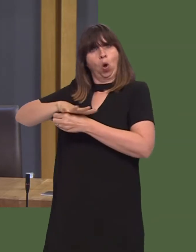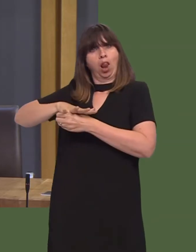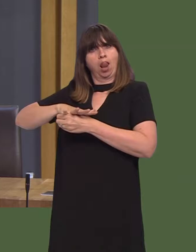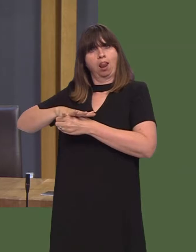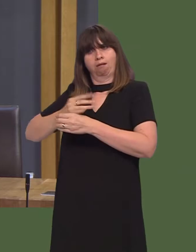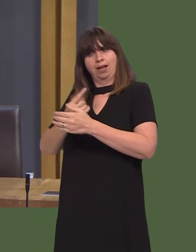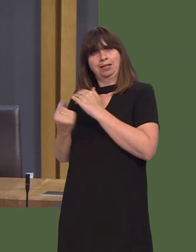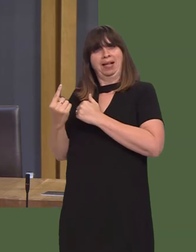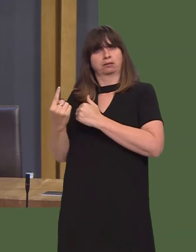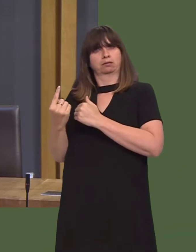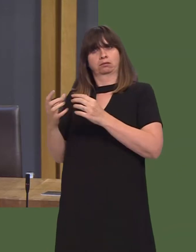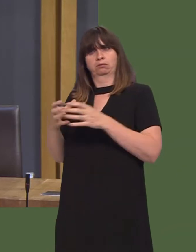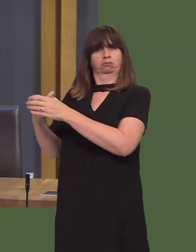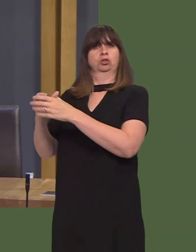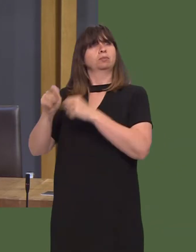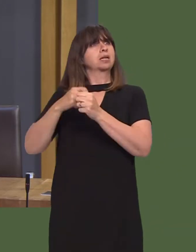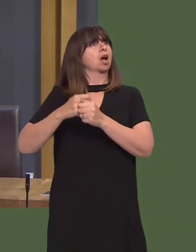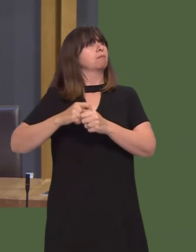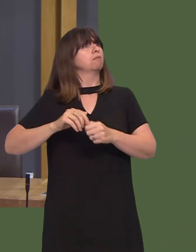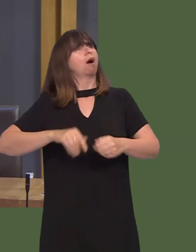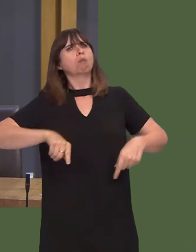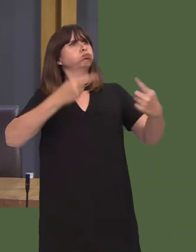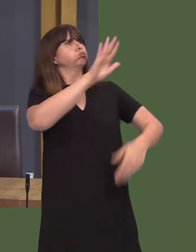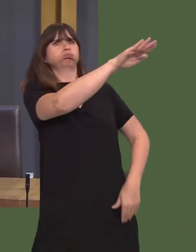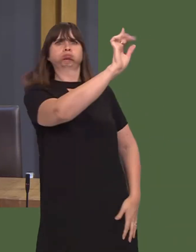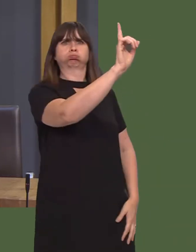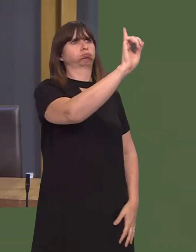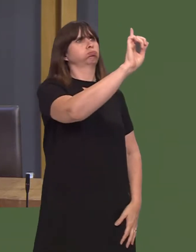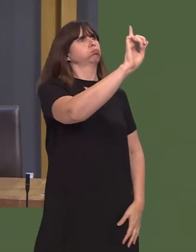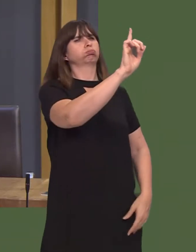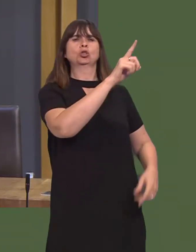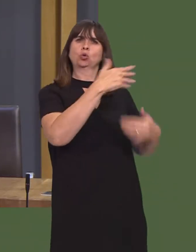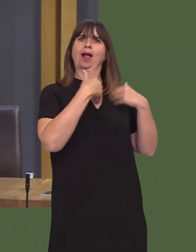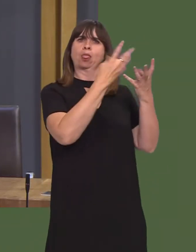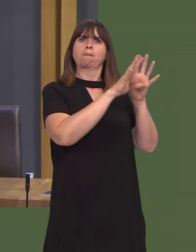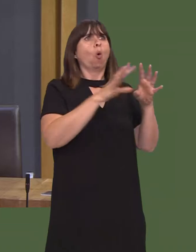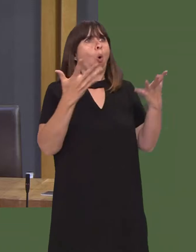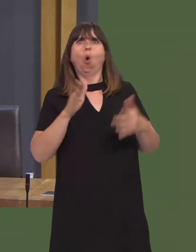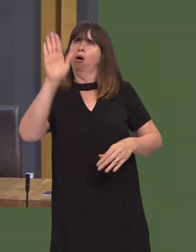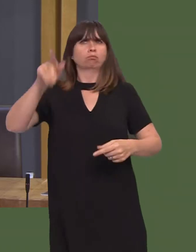gwneud hynny. Maeír cyngor iechyd yn y gogledd wedi gwneud dros 500 o ymweliadau ward yn